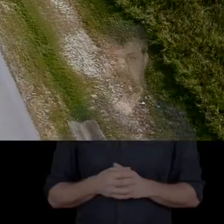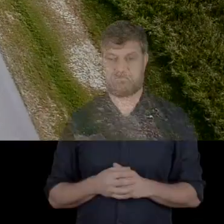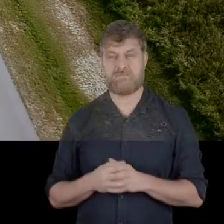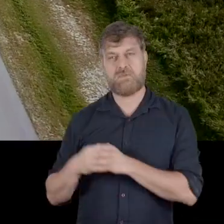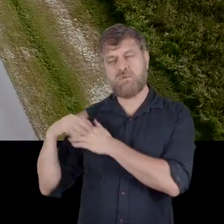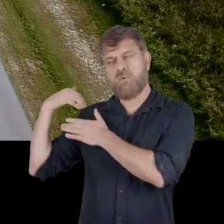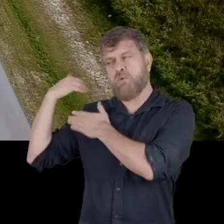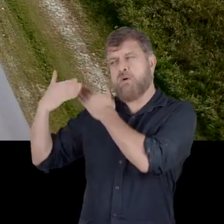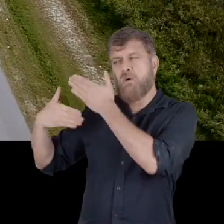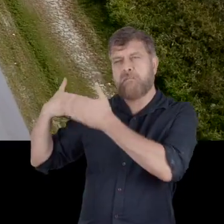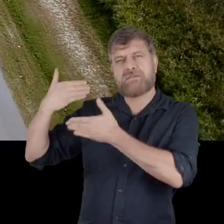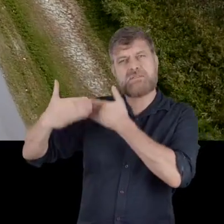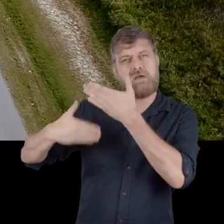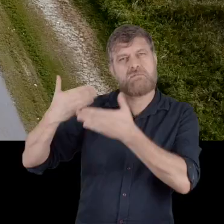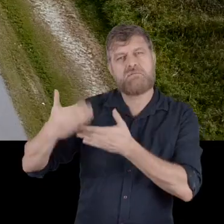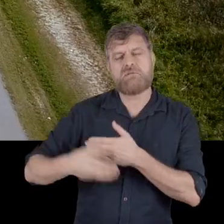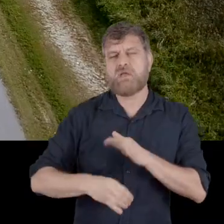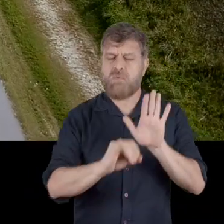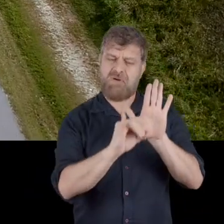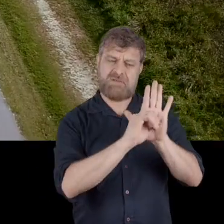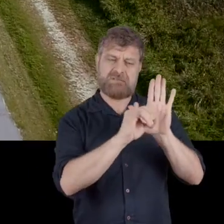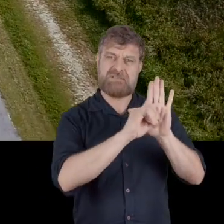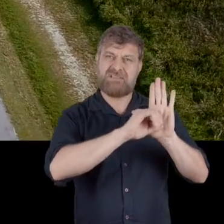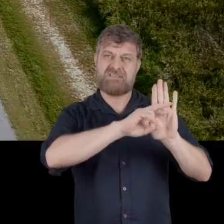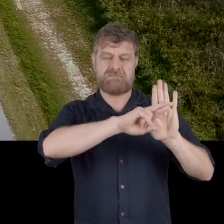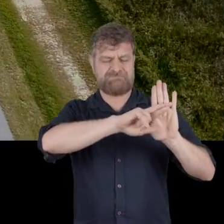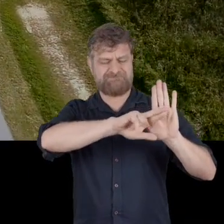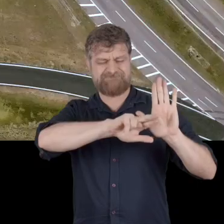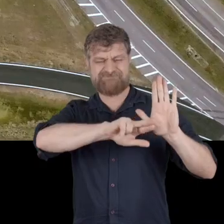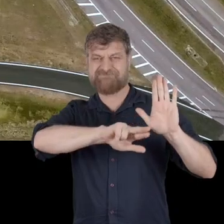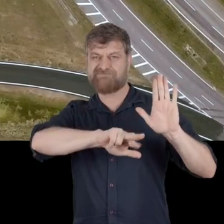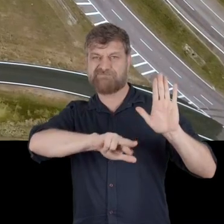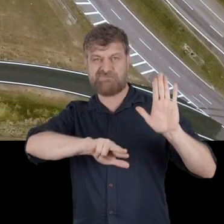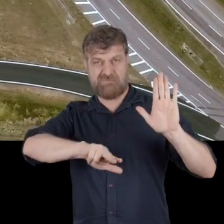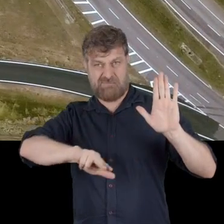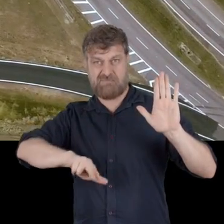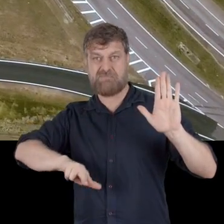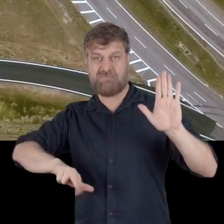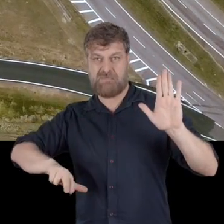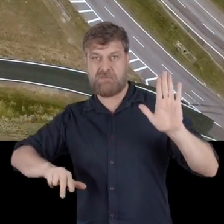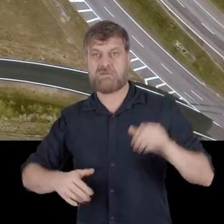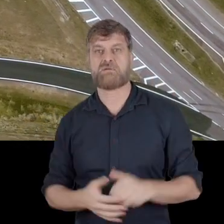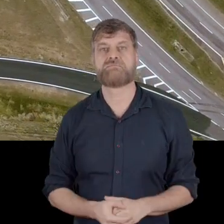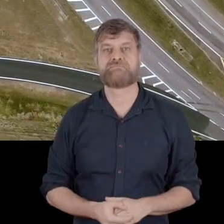Com o passar do tempo a gente tem um declínio dessa função de nomeação